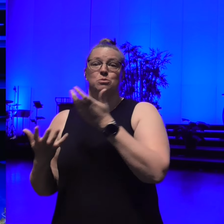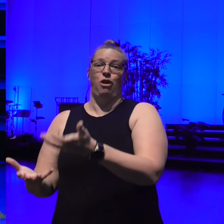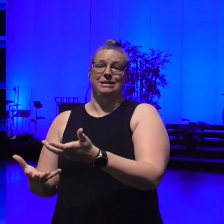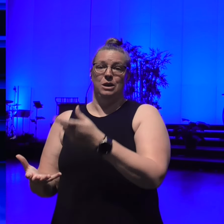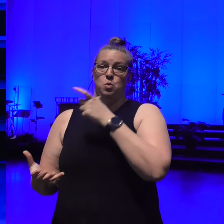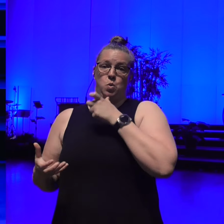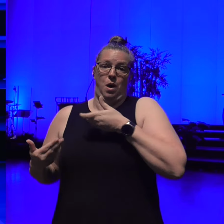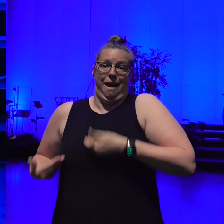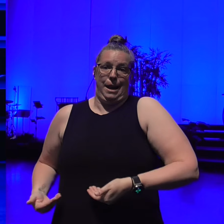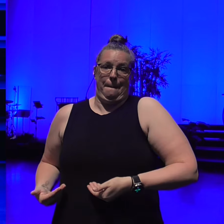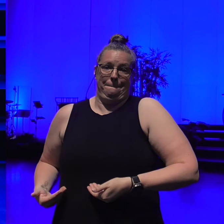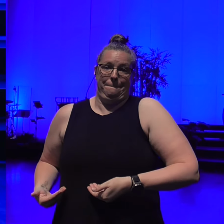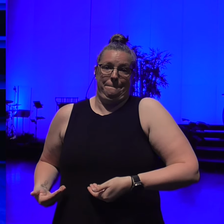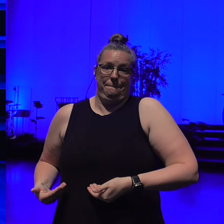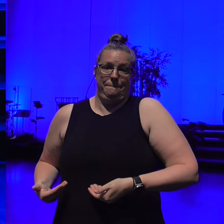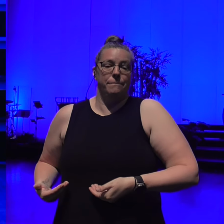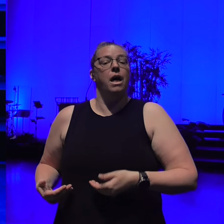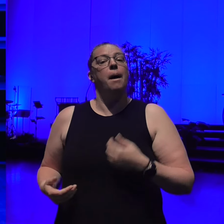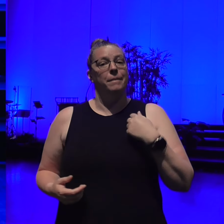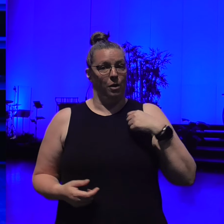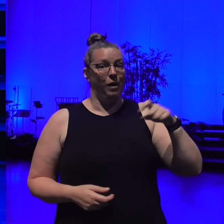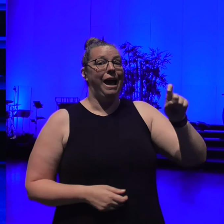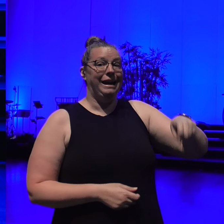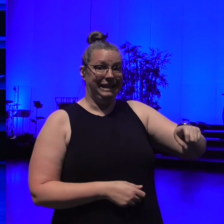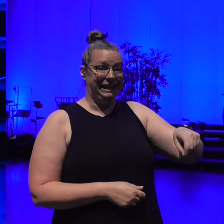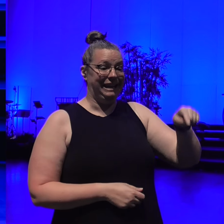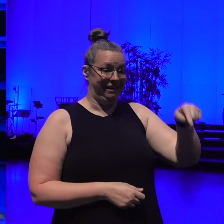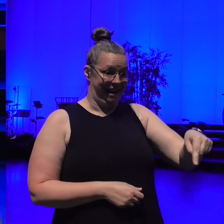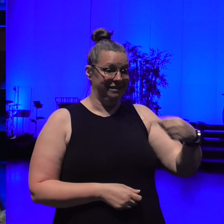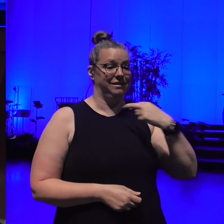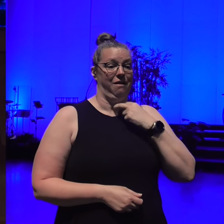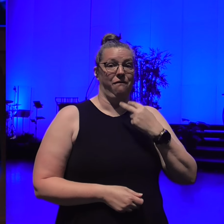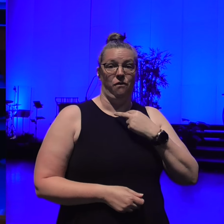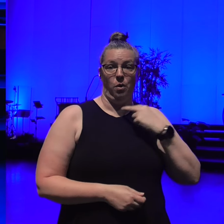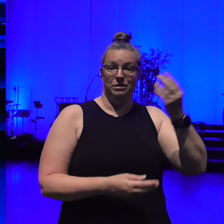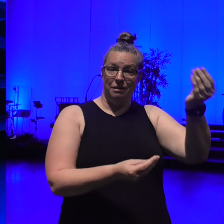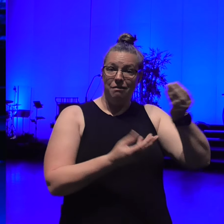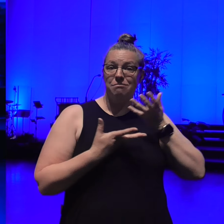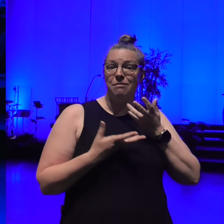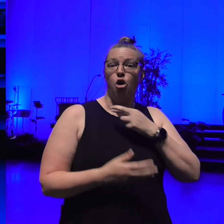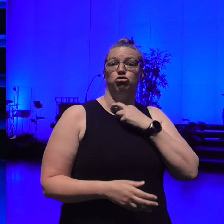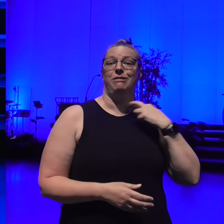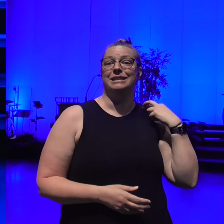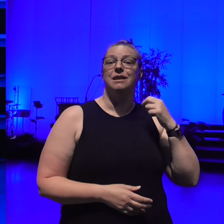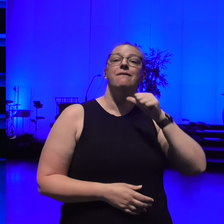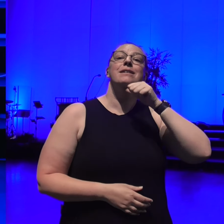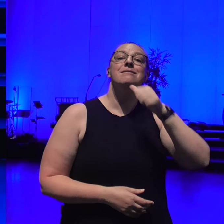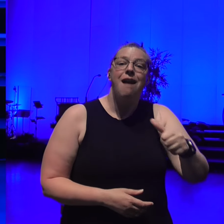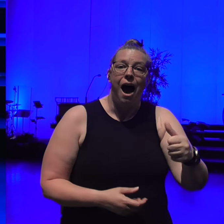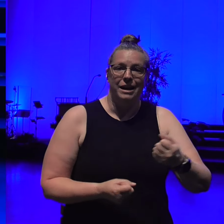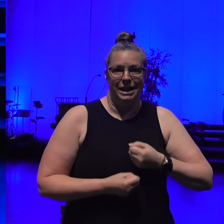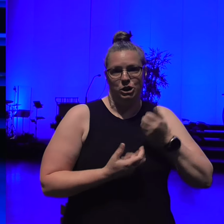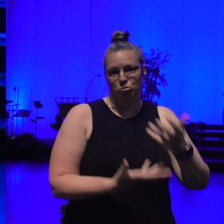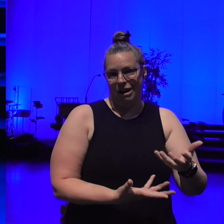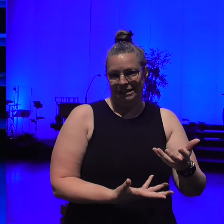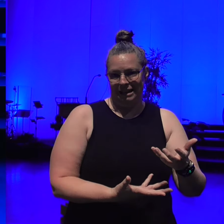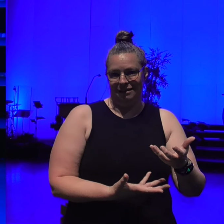quién soy Lo que necesito es una voz que me diga el riesgo de no expresar y traer